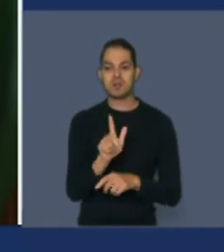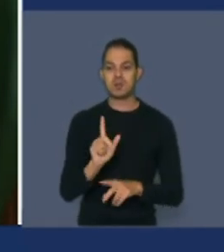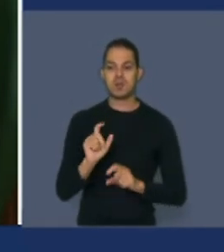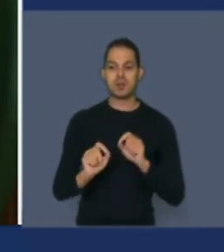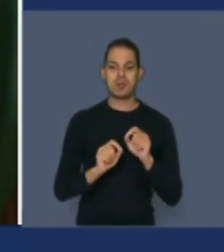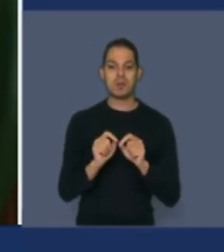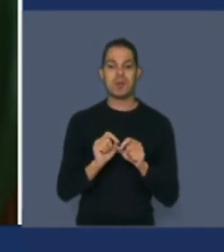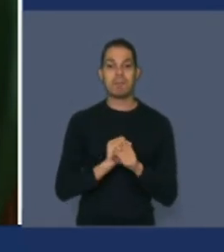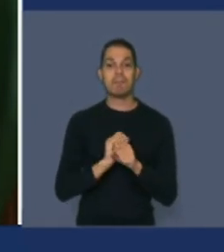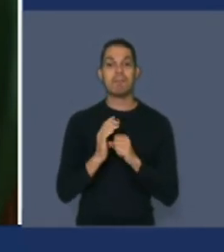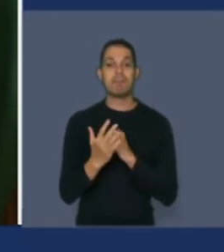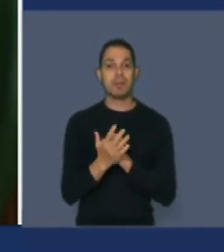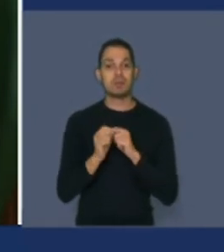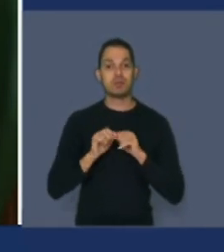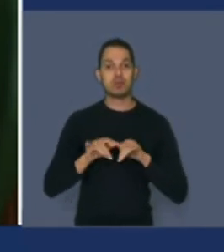QUESTÃO DA PANDEMIA. O SENADO